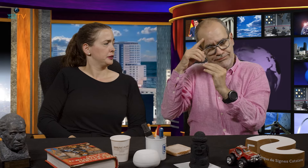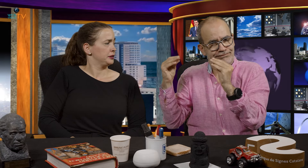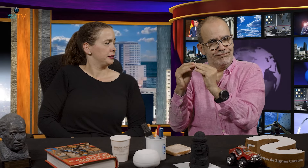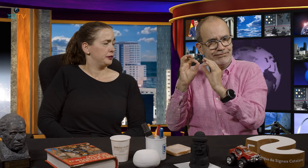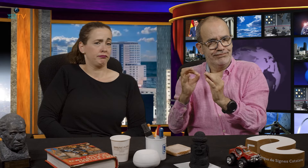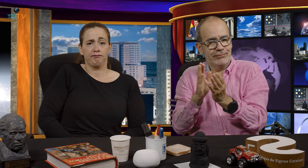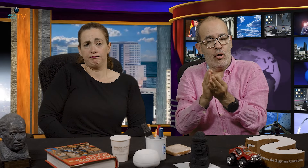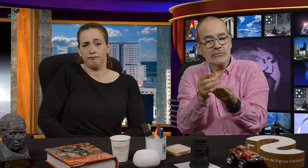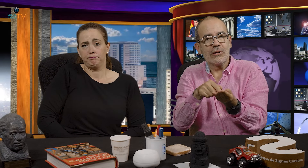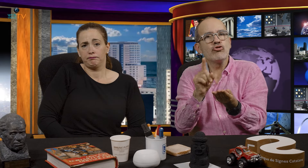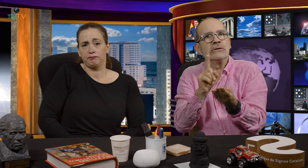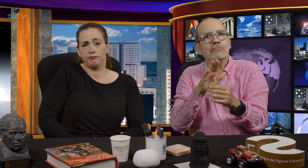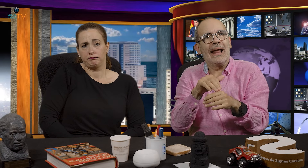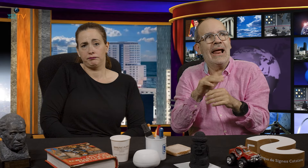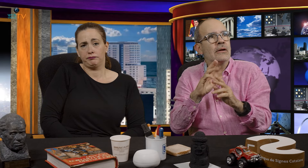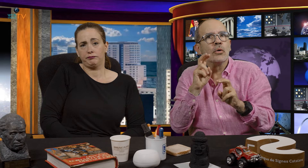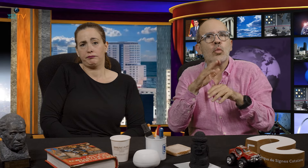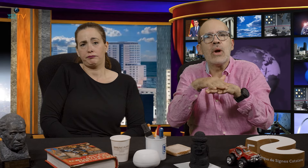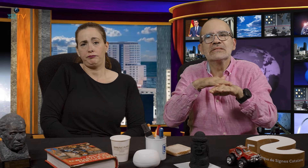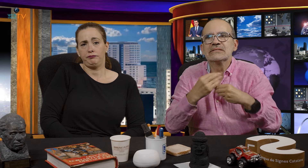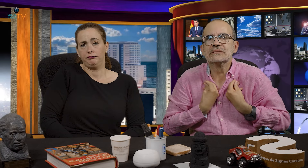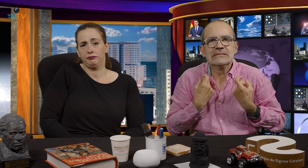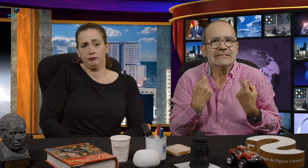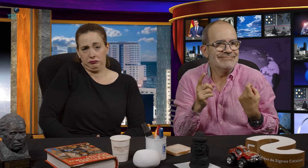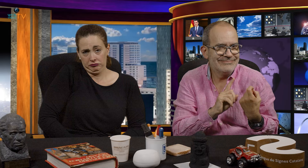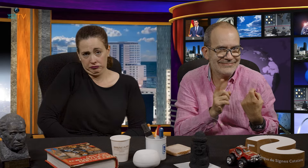Si, tienes una parte de razón. Las ostras no son esenciales para vivir.